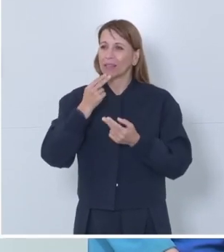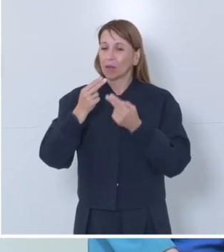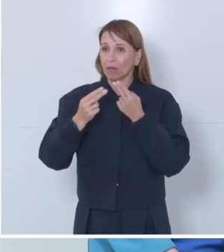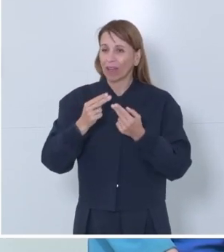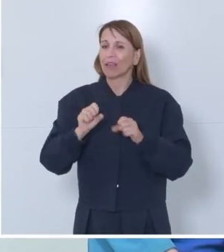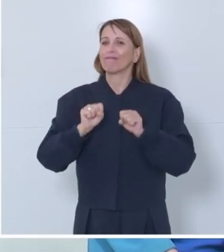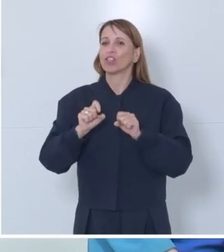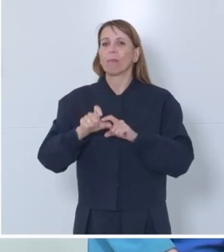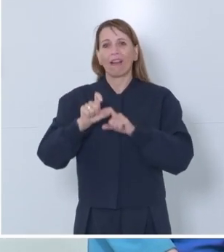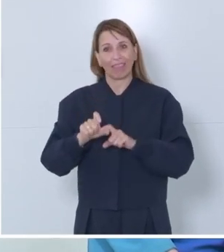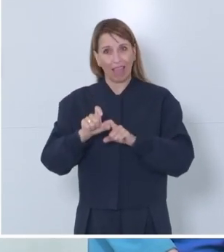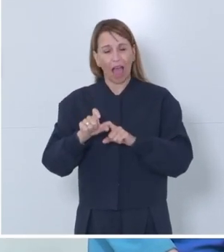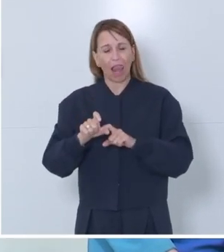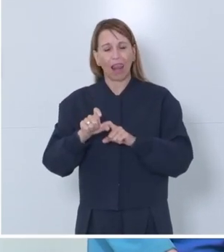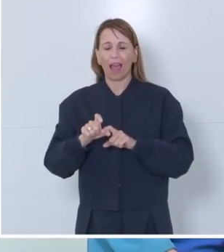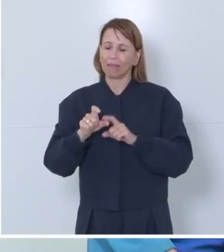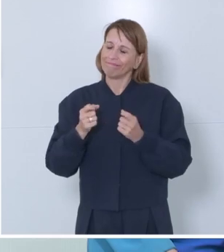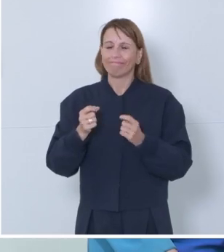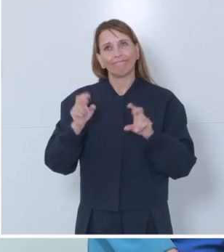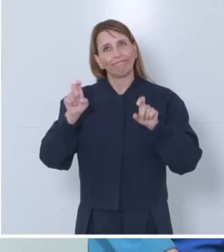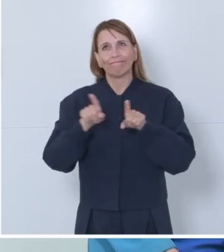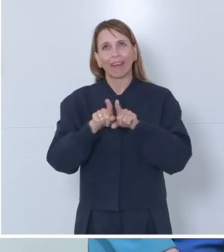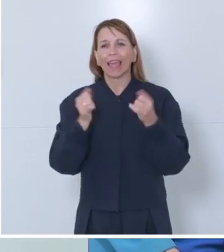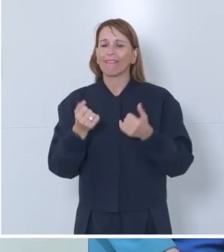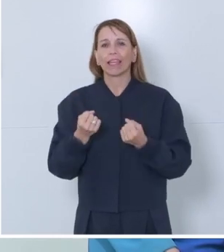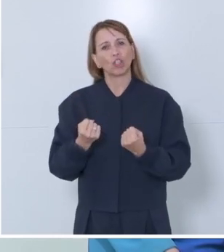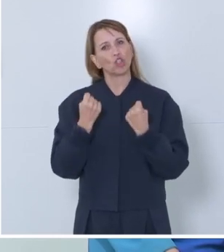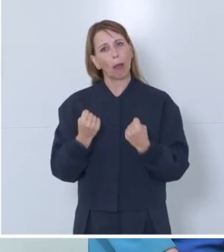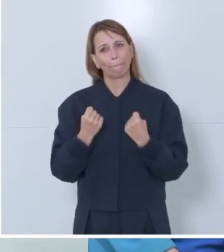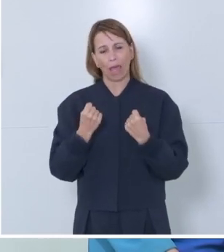die sorgt gewissermaßen für eine Konstante, auch in dem Bereich. Ich darf Ihnen heute